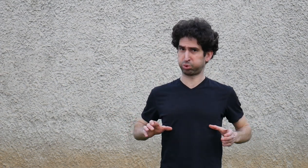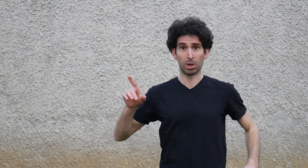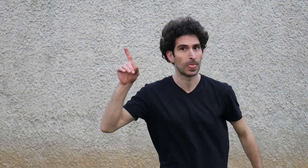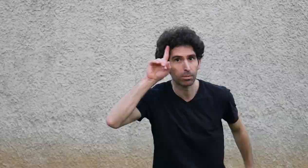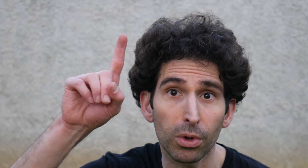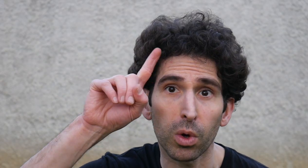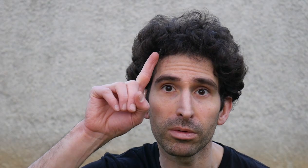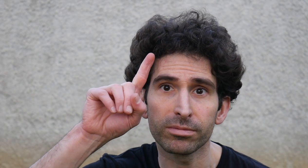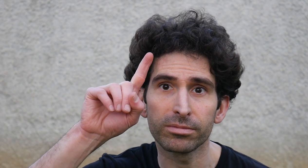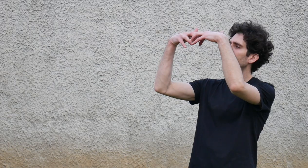Pourquoi ?